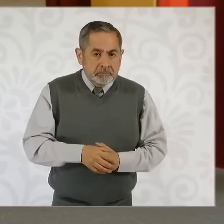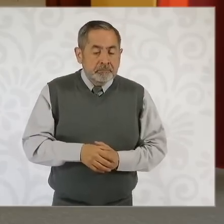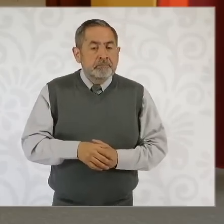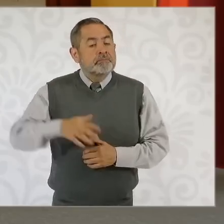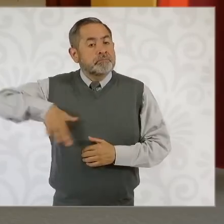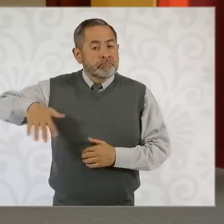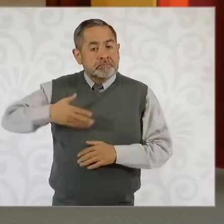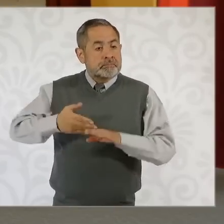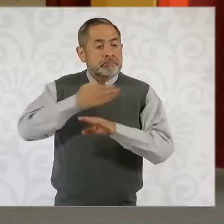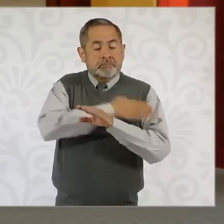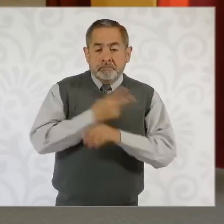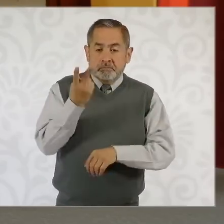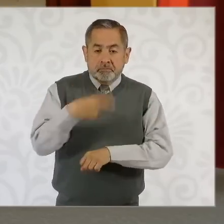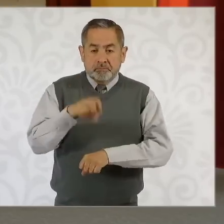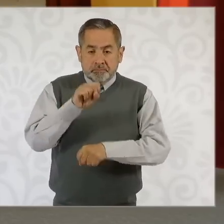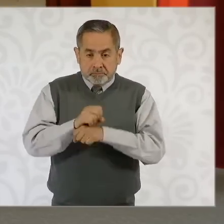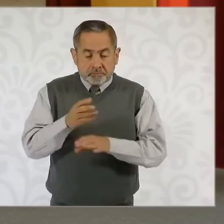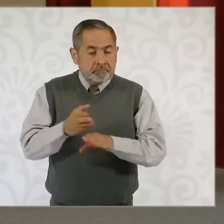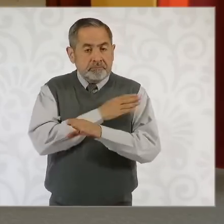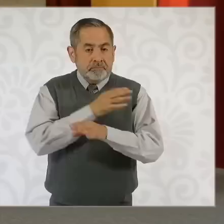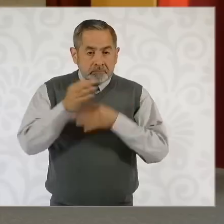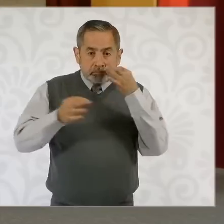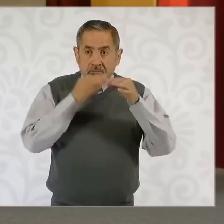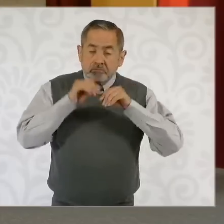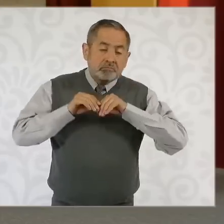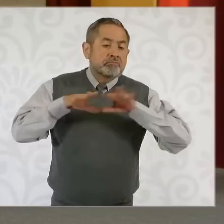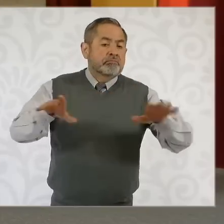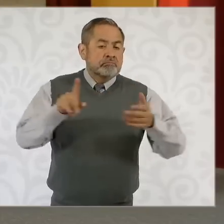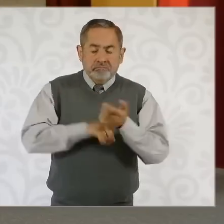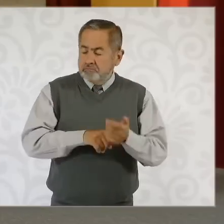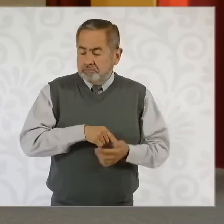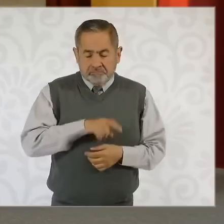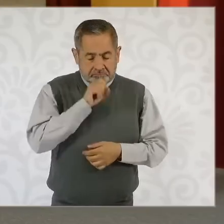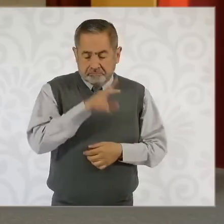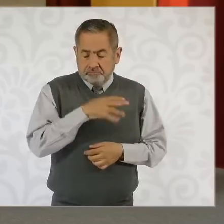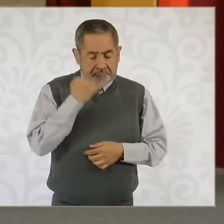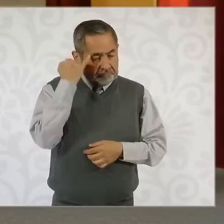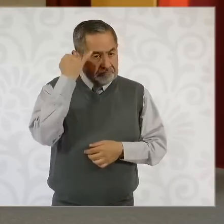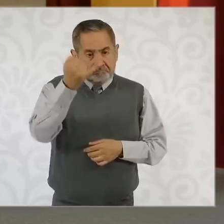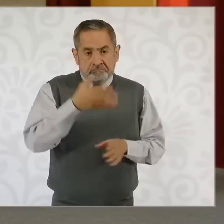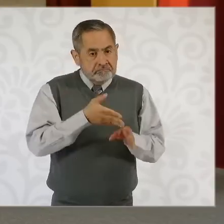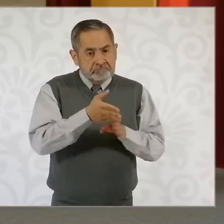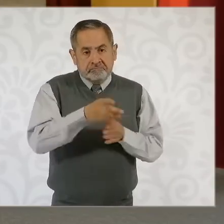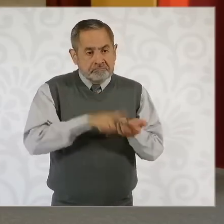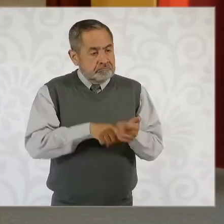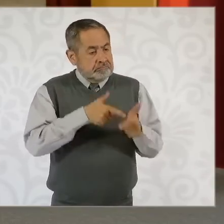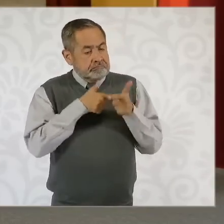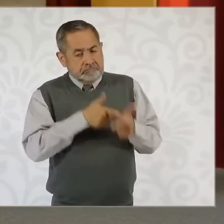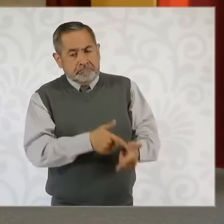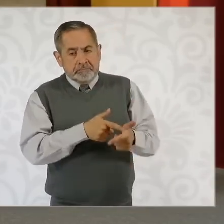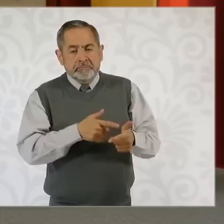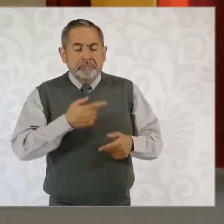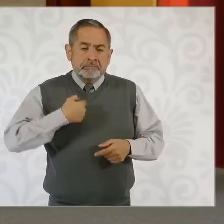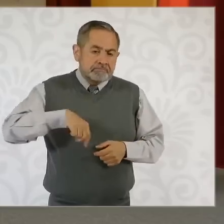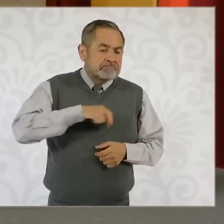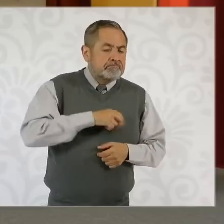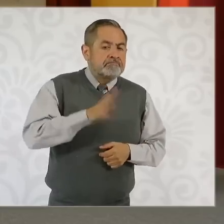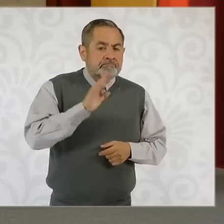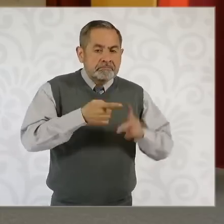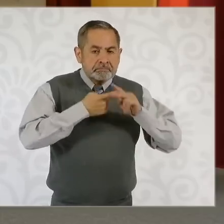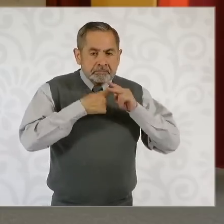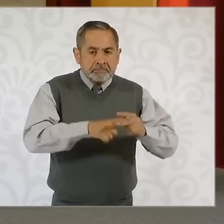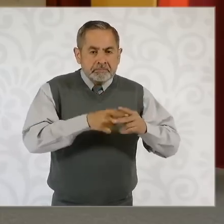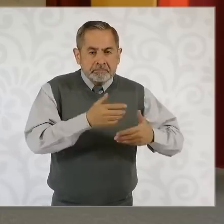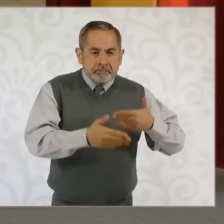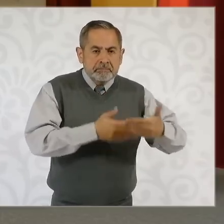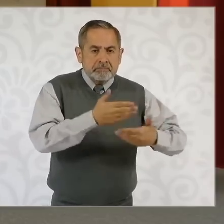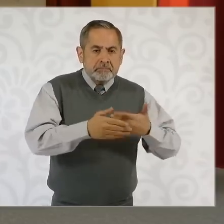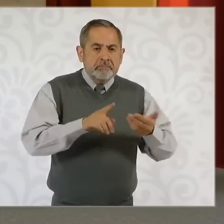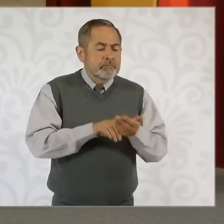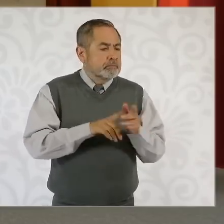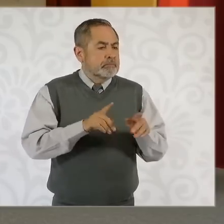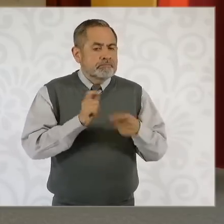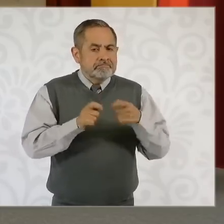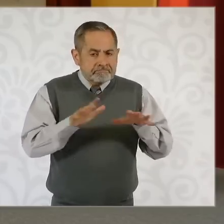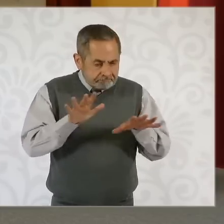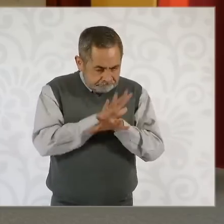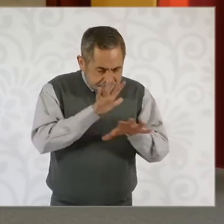semanas antes y y consistentemente con nuestras políticas hemos comenzado a Rolling cambiar a